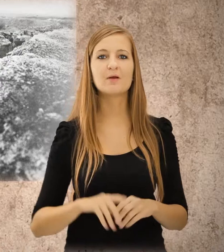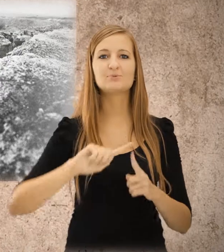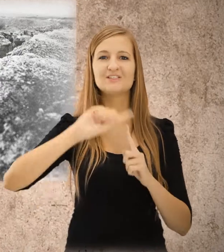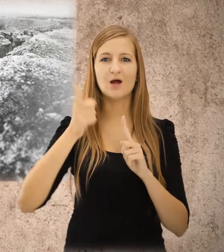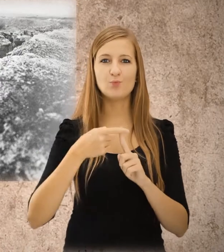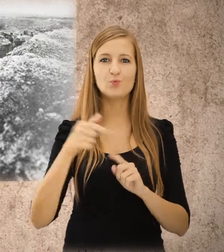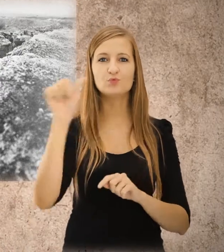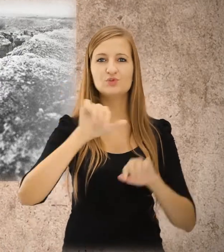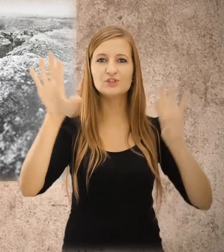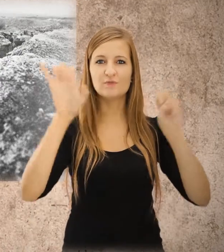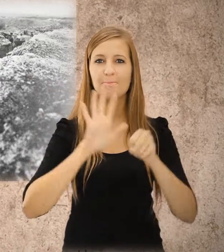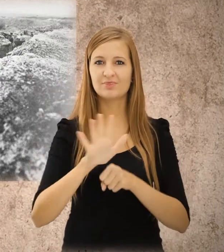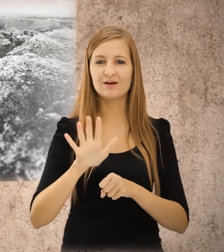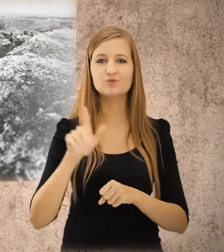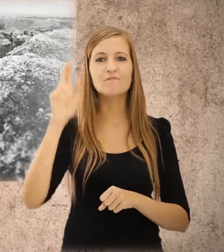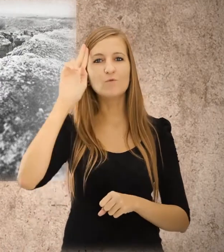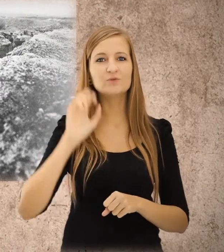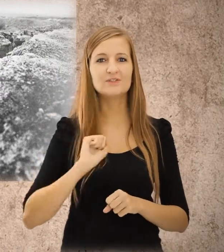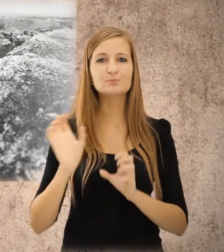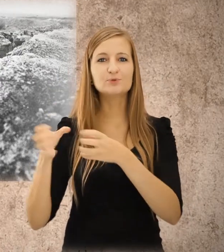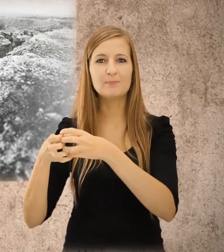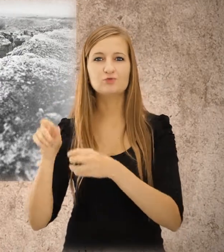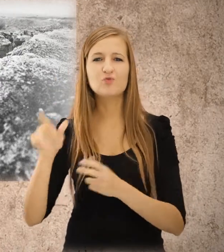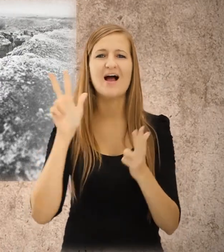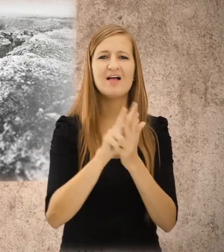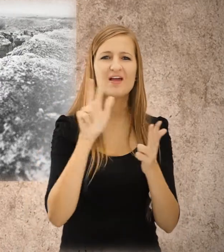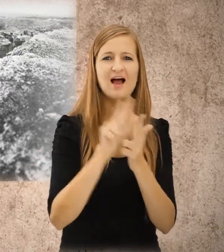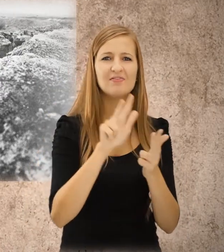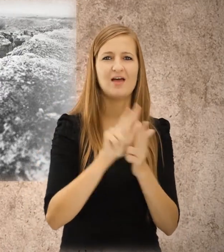Przez cały rok 1915 wojska sprzymierzone atakowały częściej,